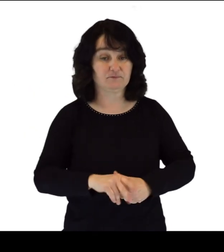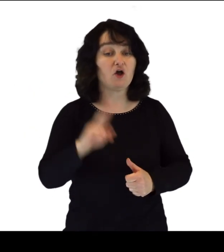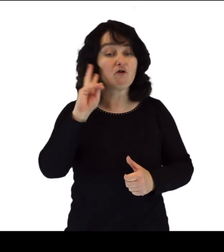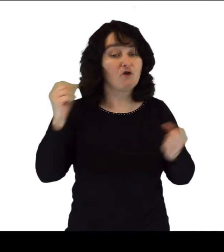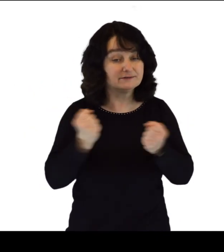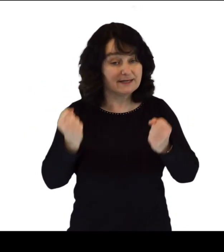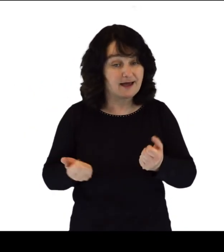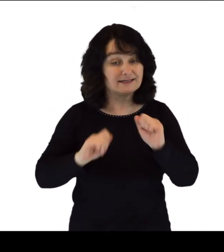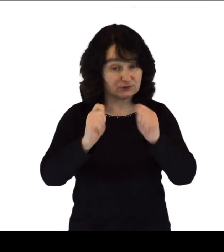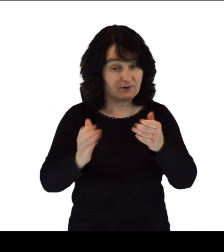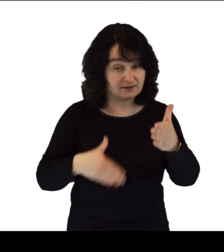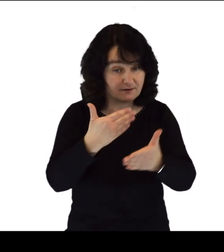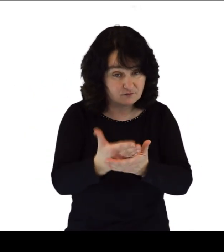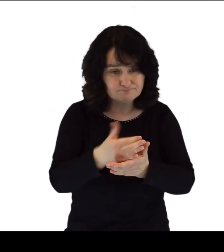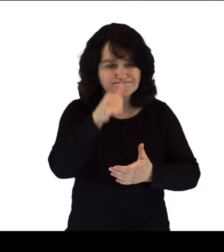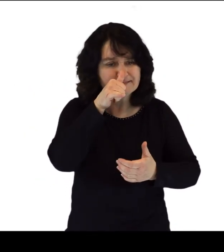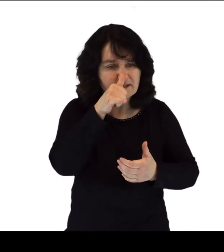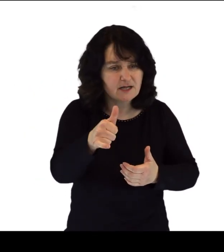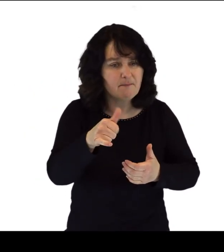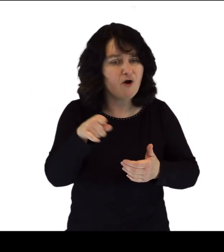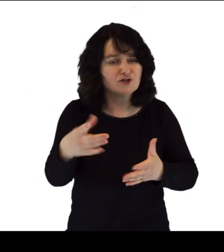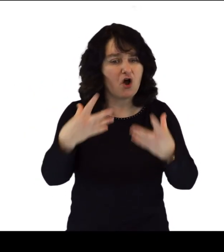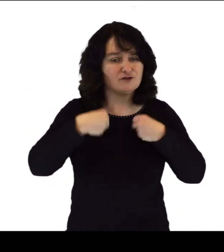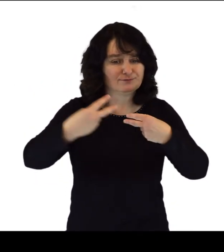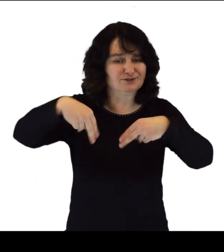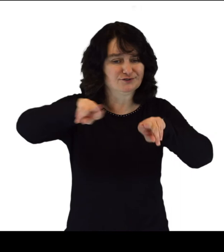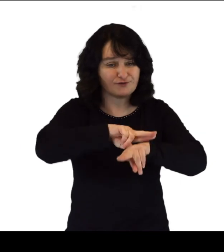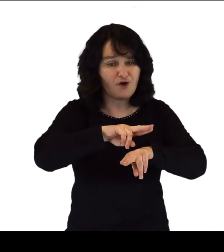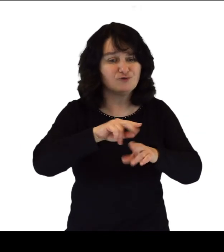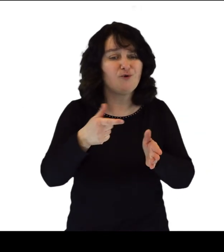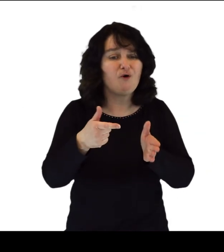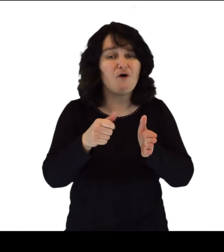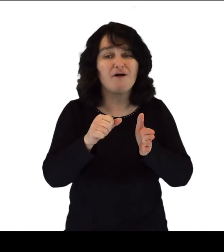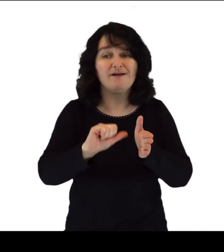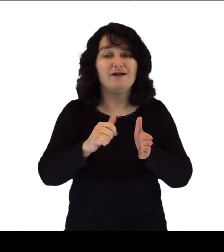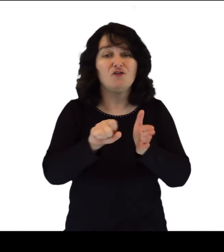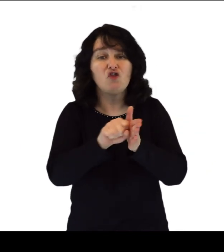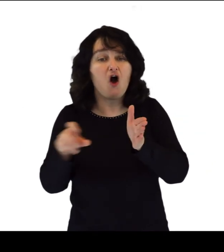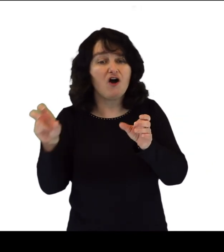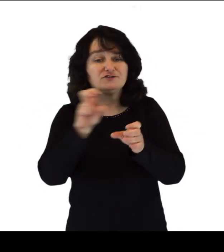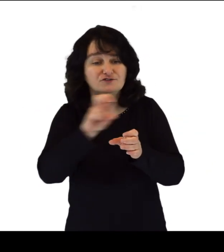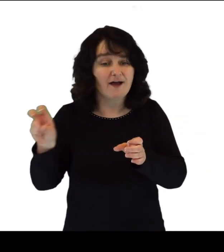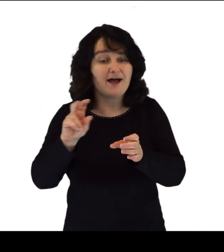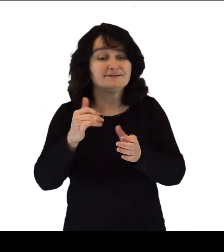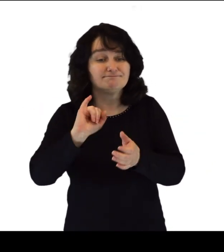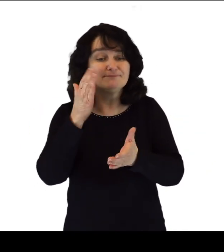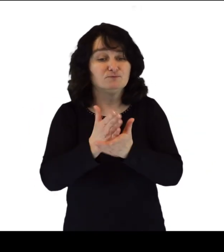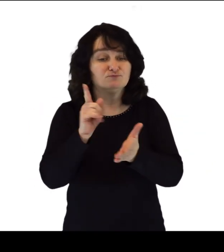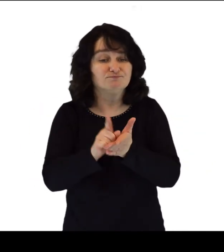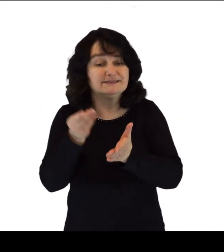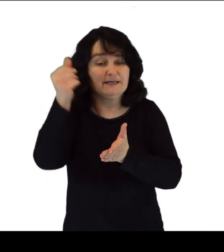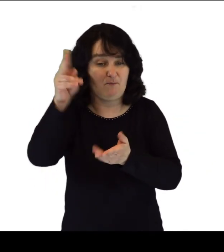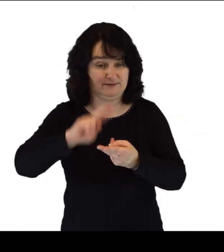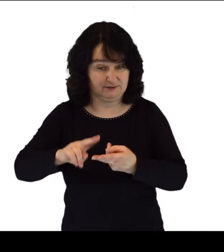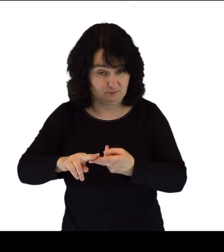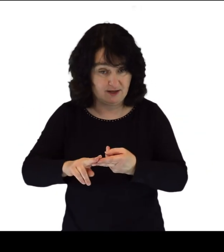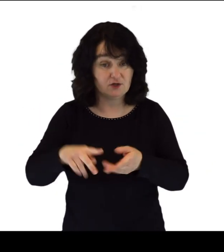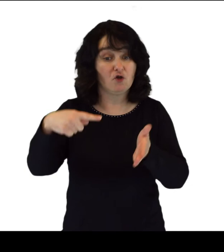Wnioskodawca nie może bowiem otrzymać refundacji do czasu zapłacenia składek.